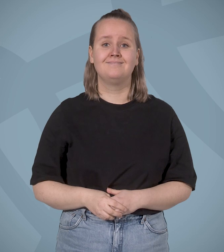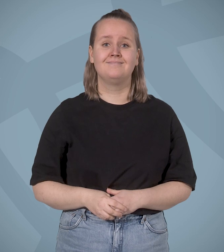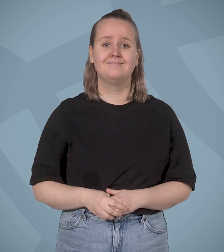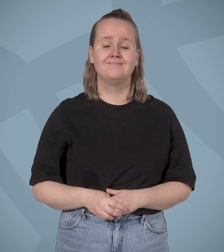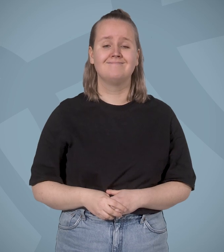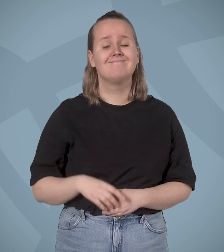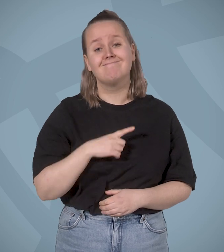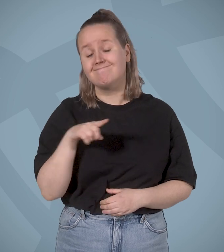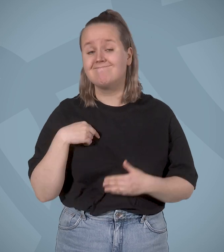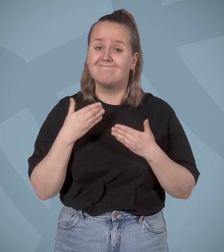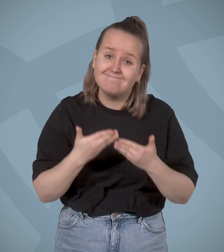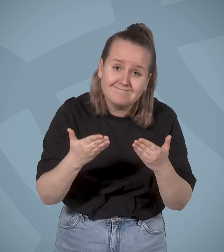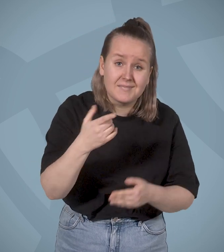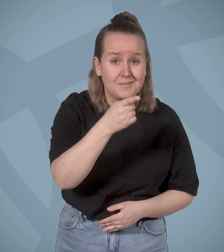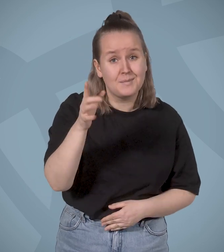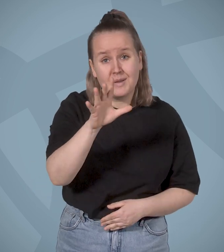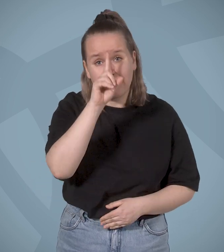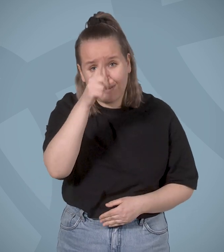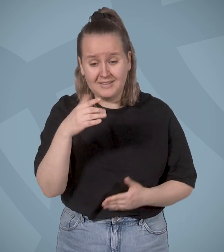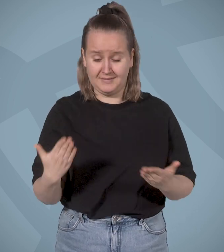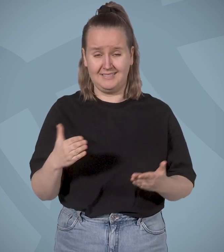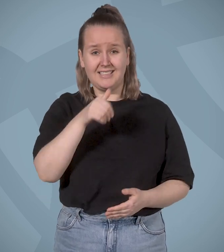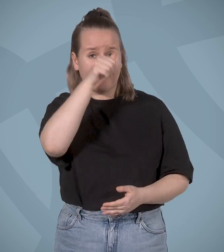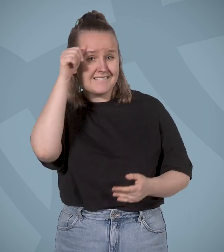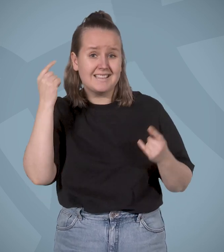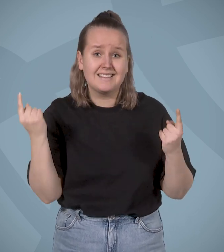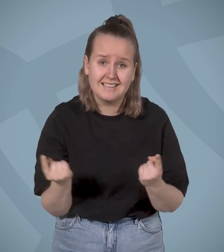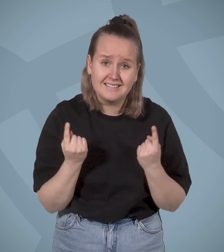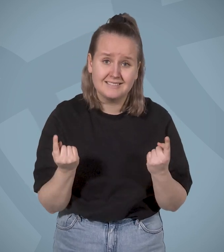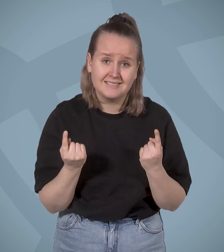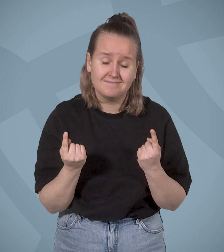Kiitämme ymmärryksestänne tässä vaikeassa tilanteessa.